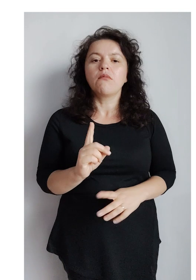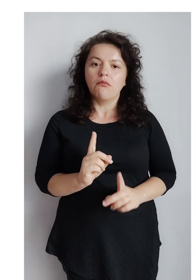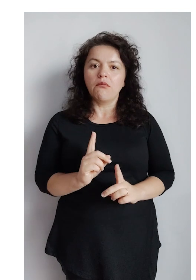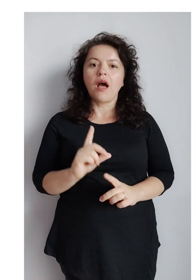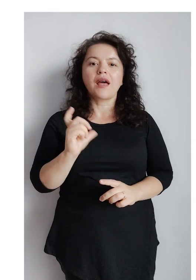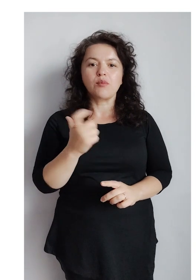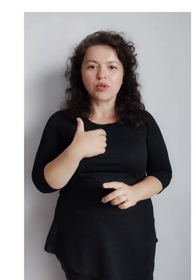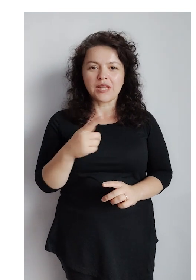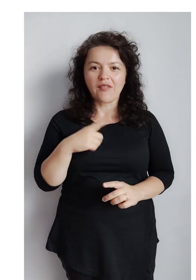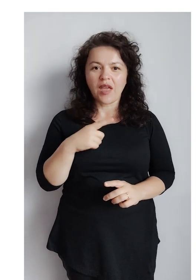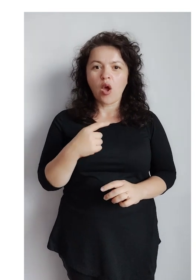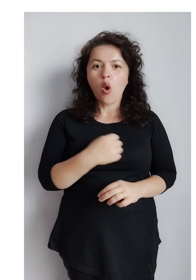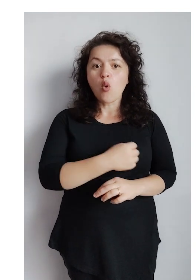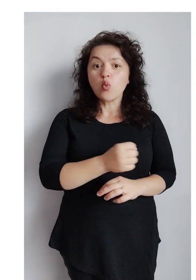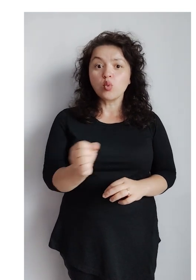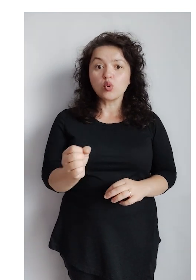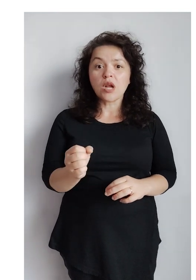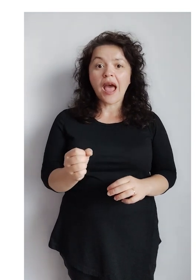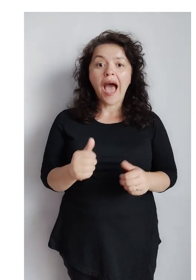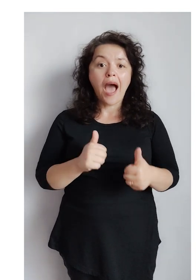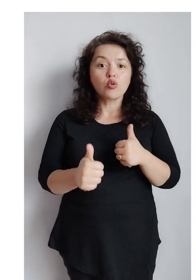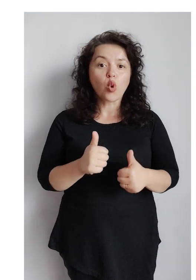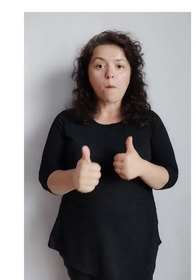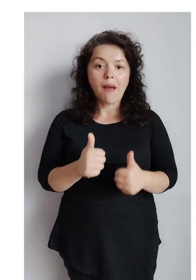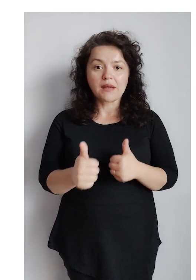Ar putea fi de asemenea o ușă complet automatizată